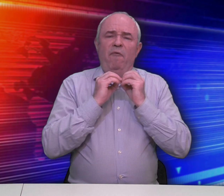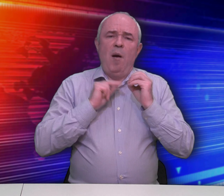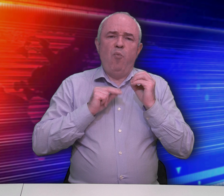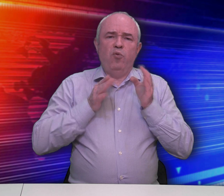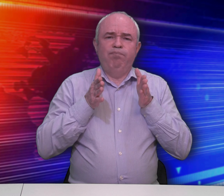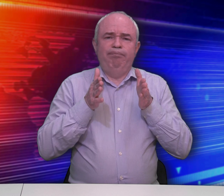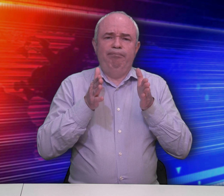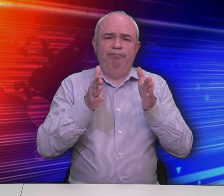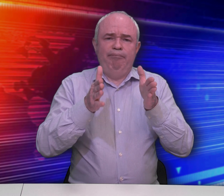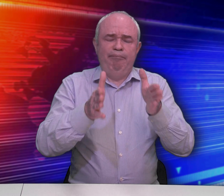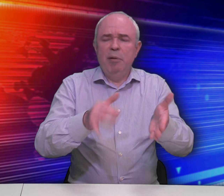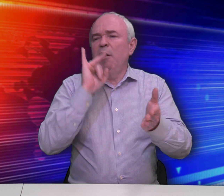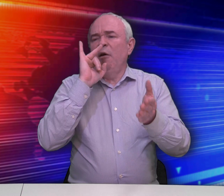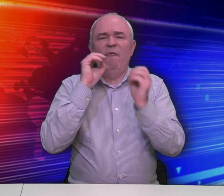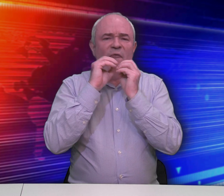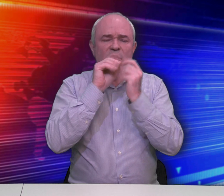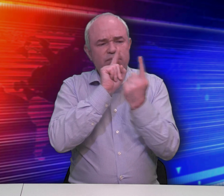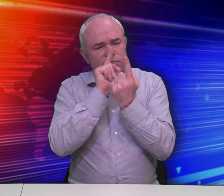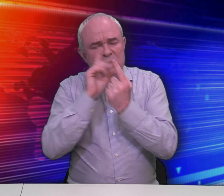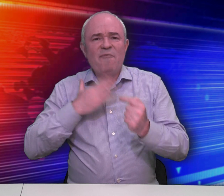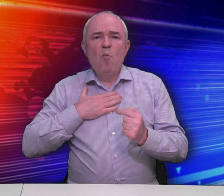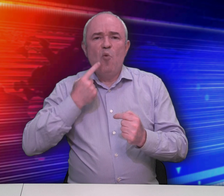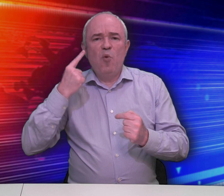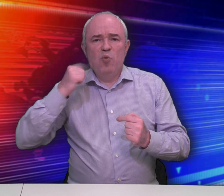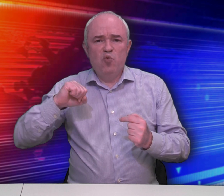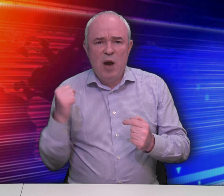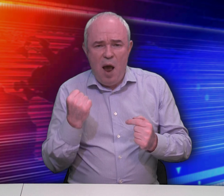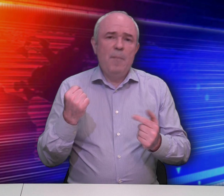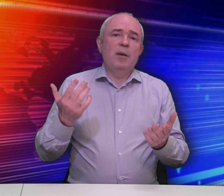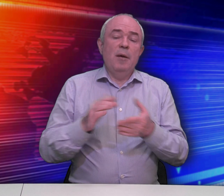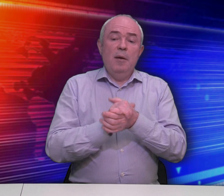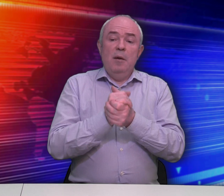но он продолжал оставаться верным своей юридической практике, по-прежнему встречался с глухими друзьями.